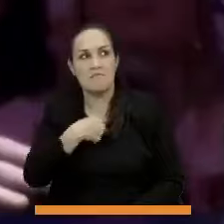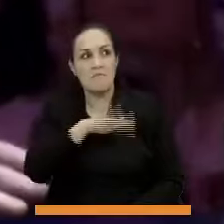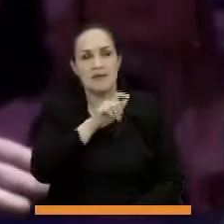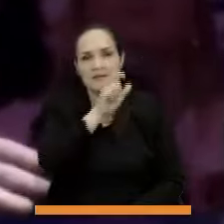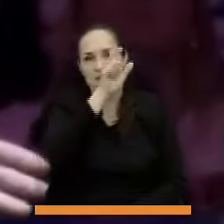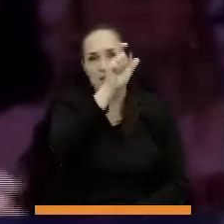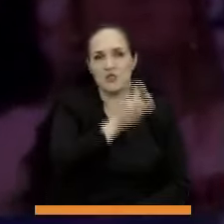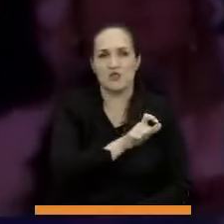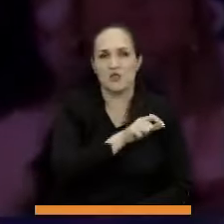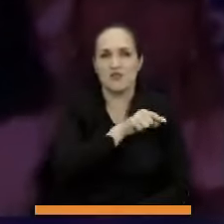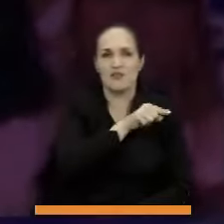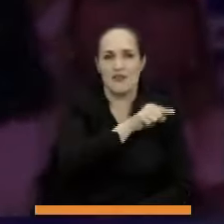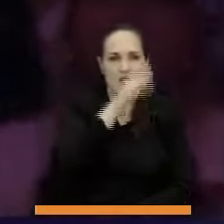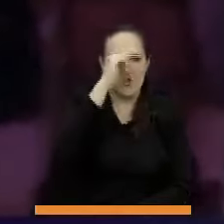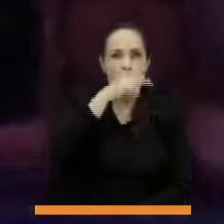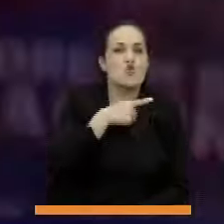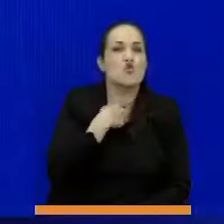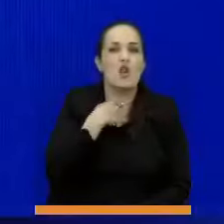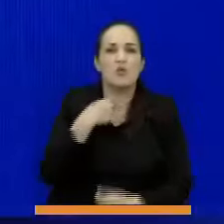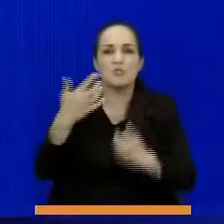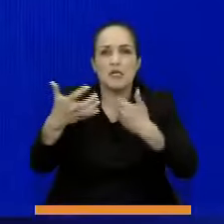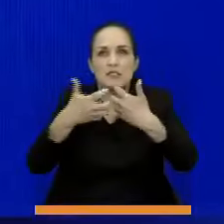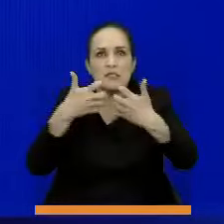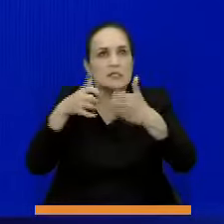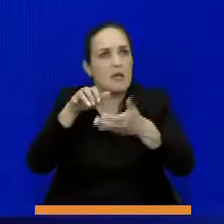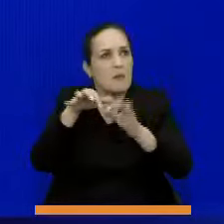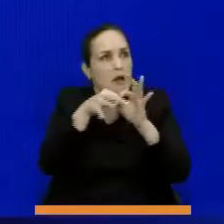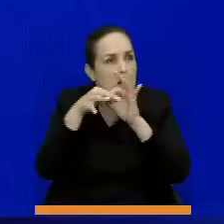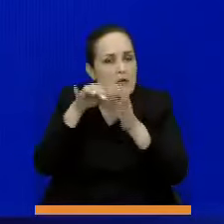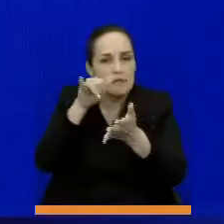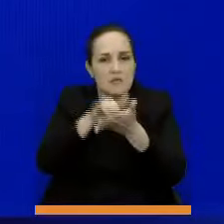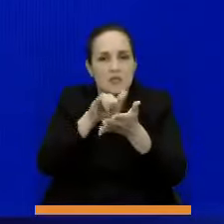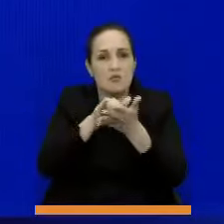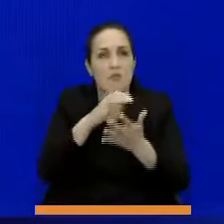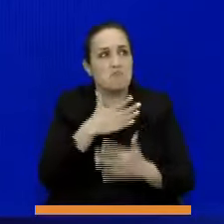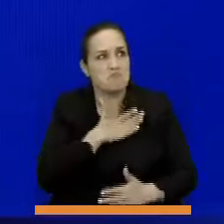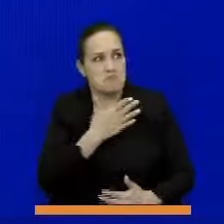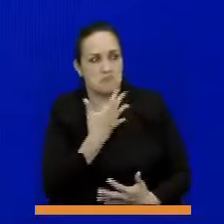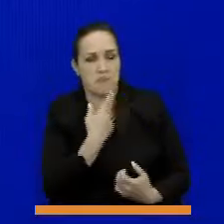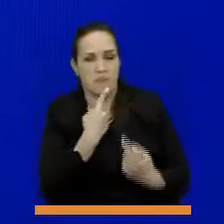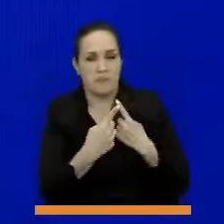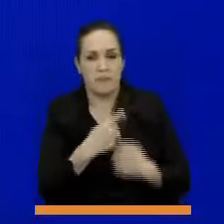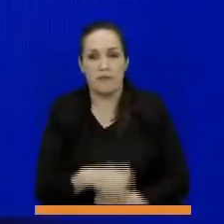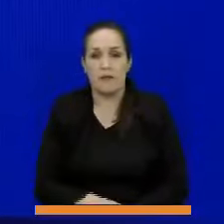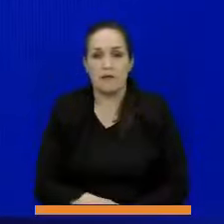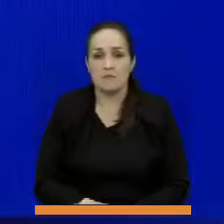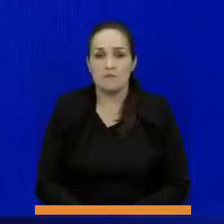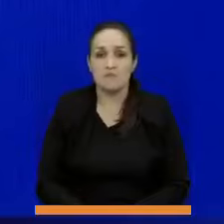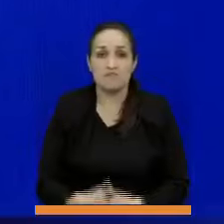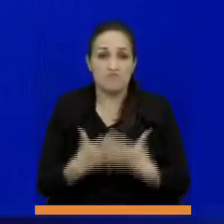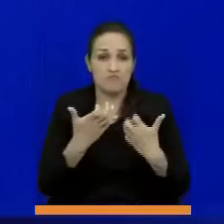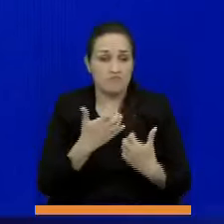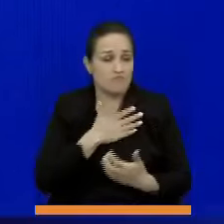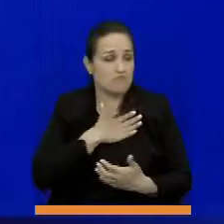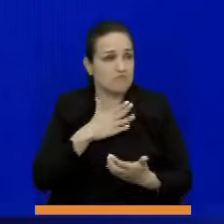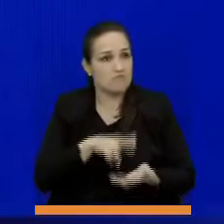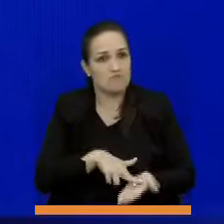PARA MUCHOS ANALISTAS,